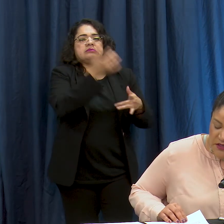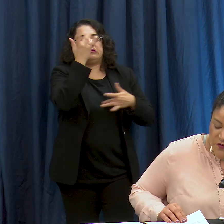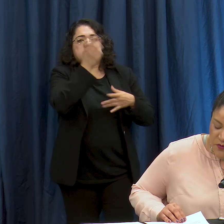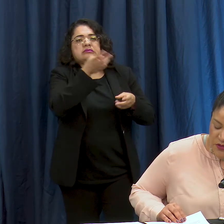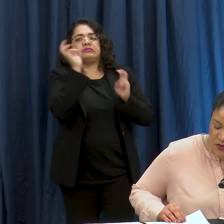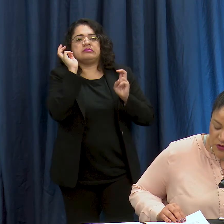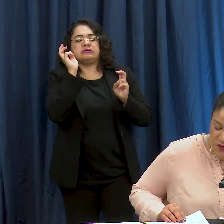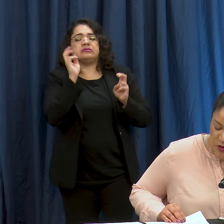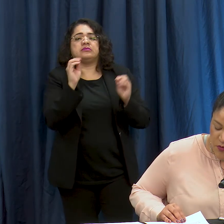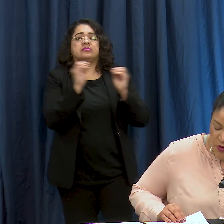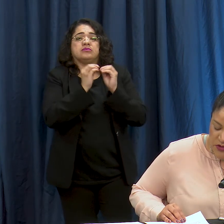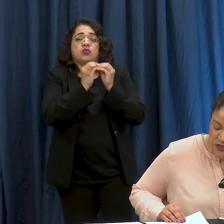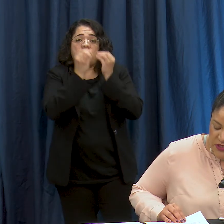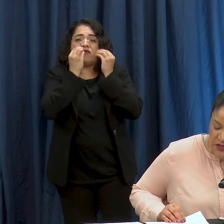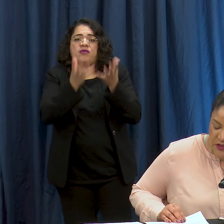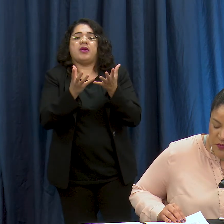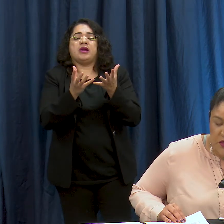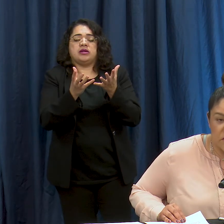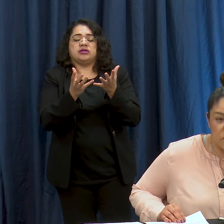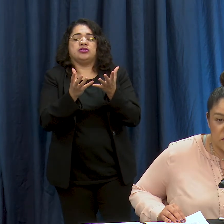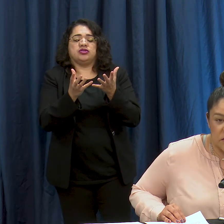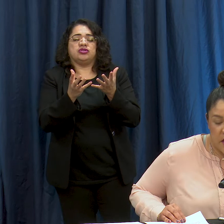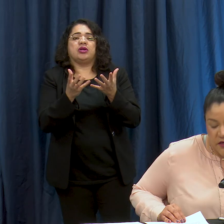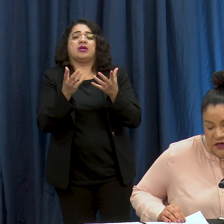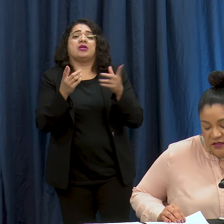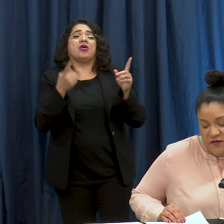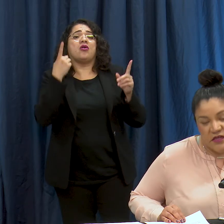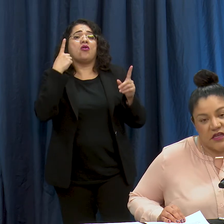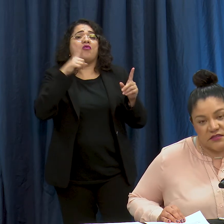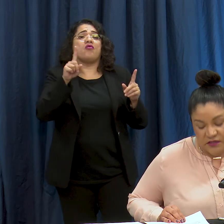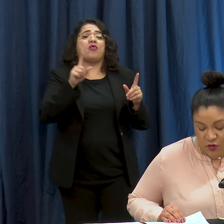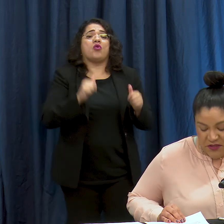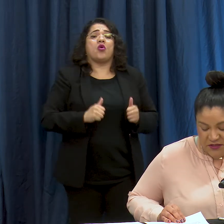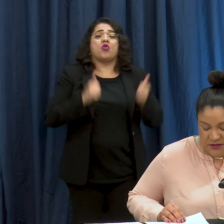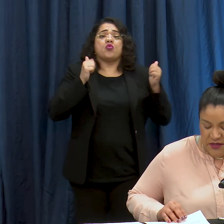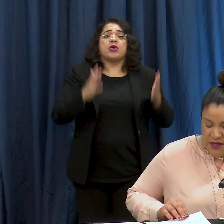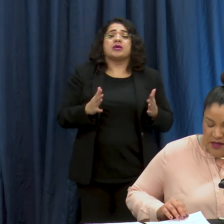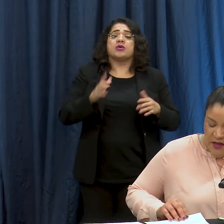información sobre como los residentes pueden solicit re recibir estas Camila's